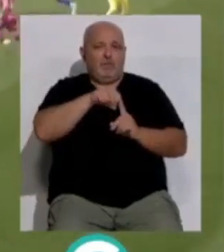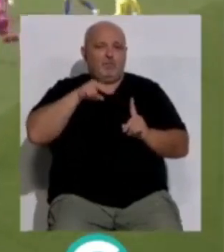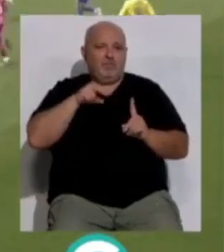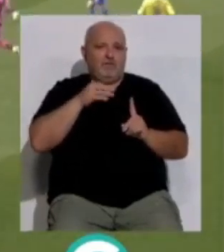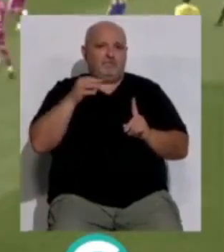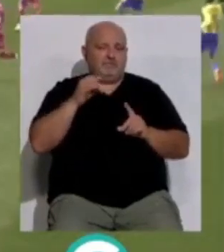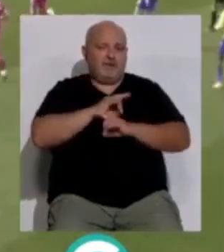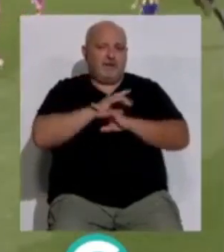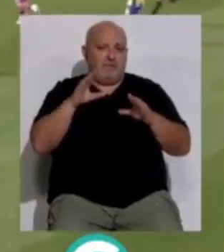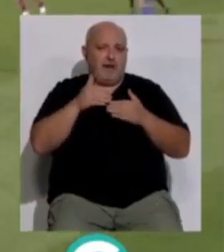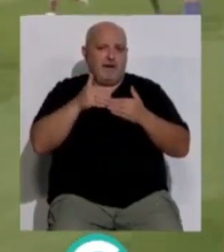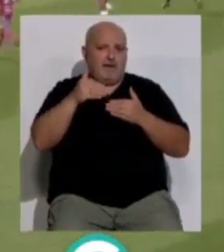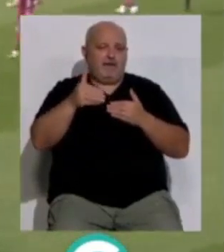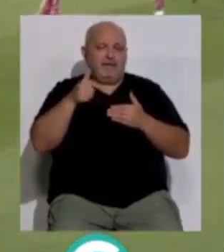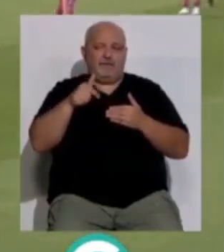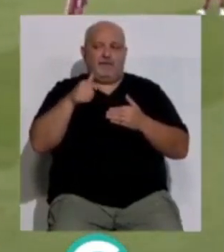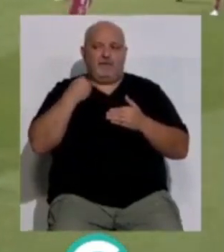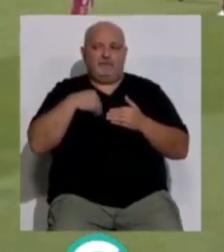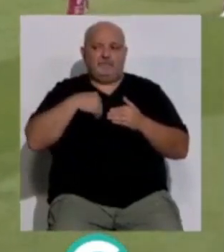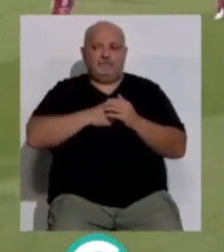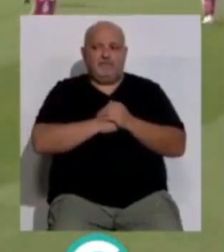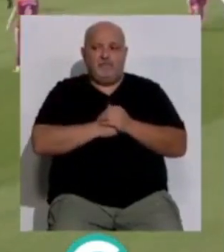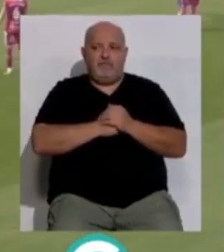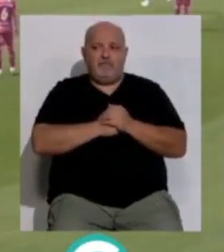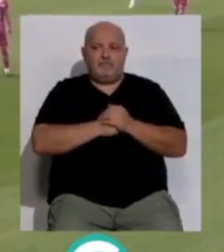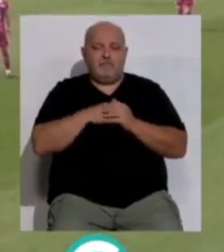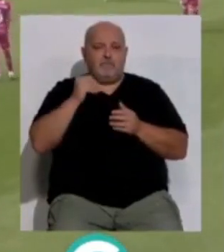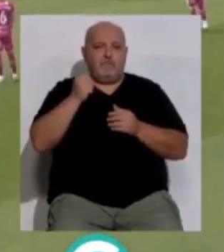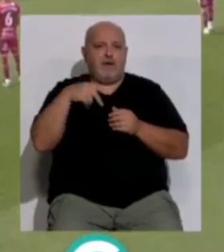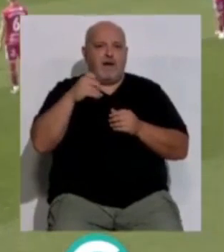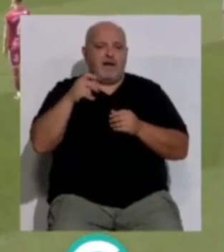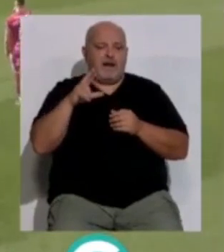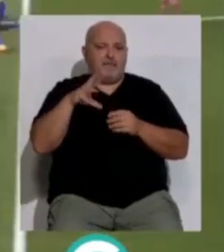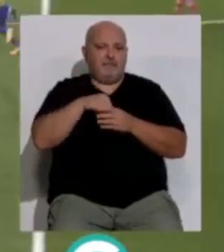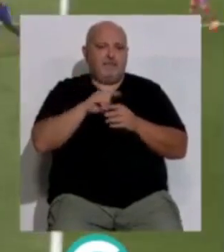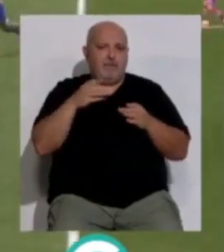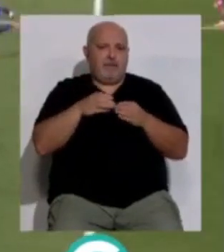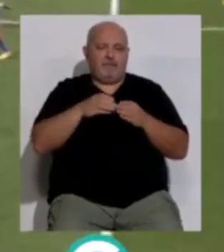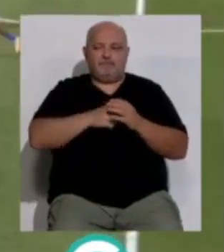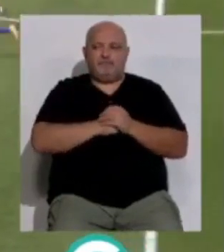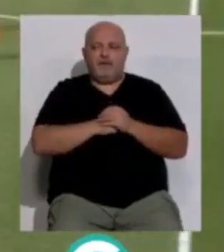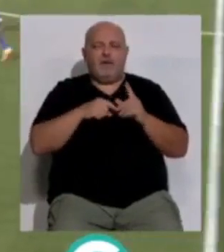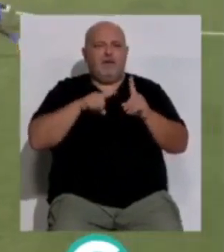ha sido clave para que a nadie estuviera ahora con el primer equipo te voy a preguntar por otro